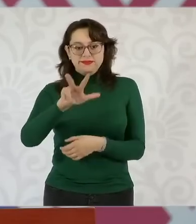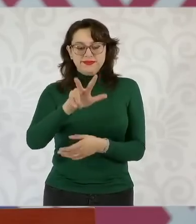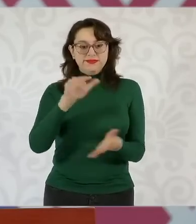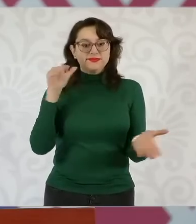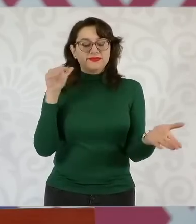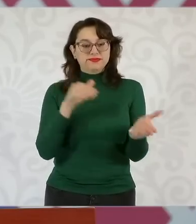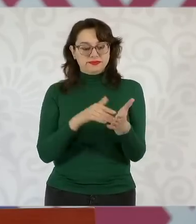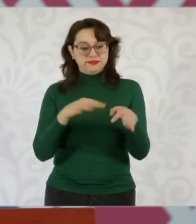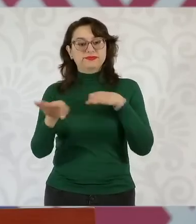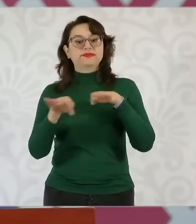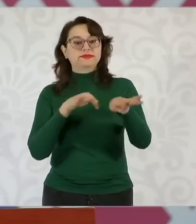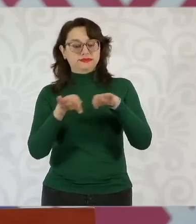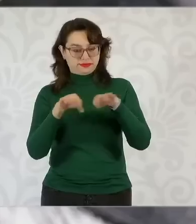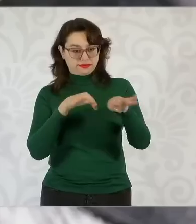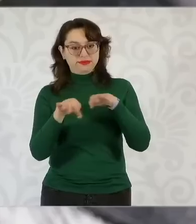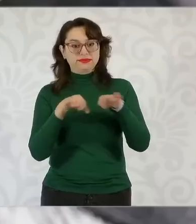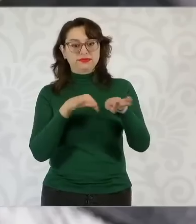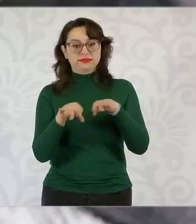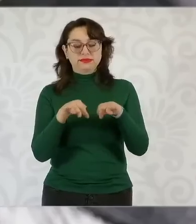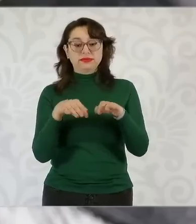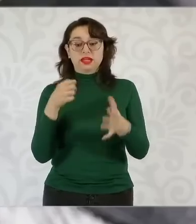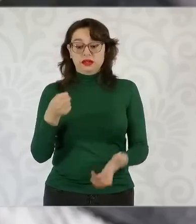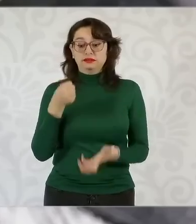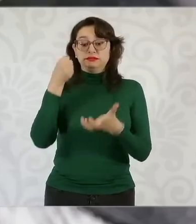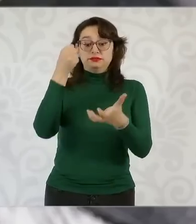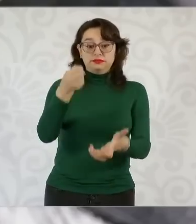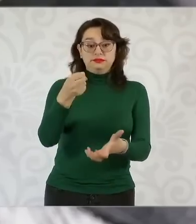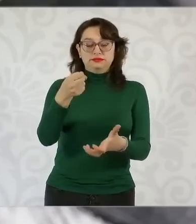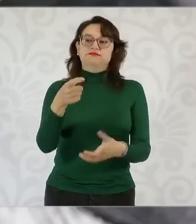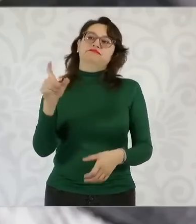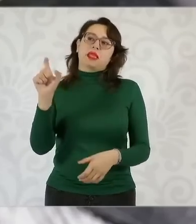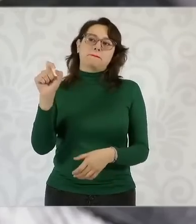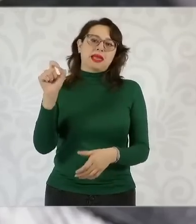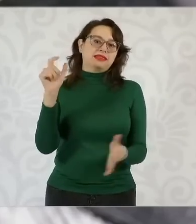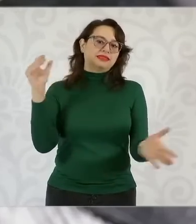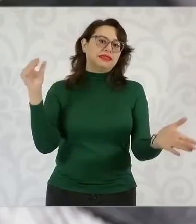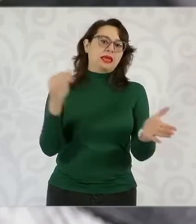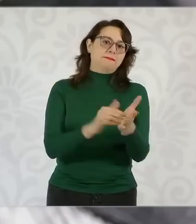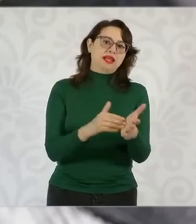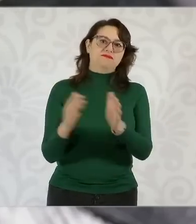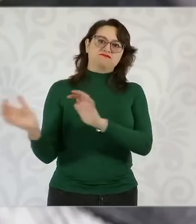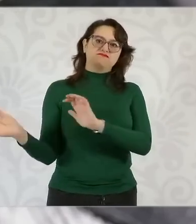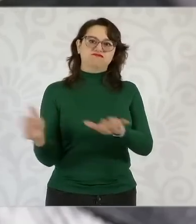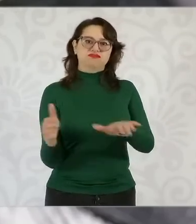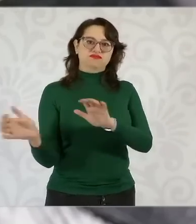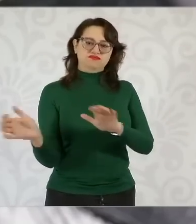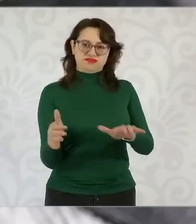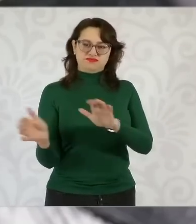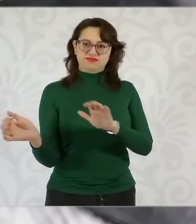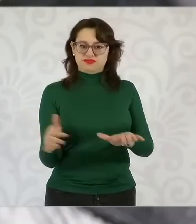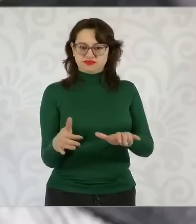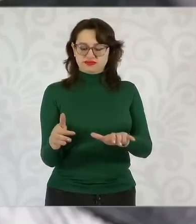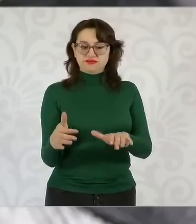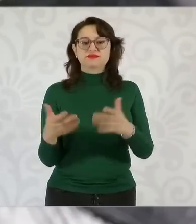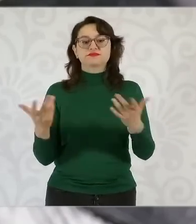con esta inversión superaremos los 20.000 empleos directos y estimamos que por cada